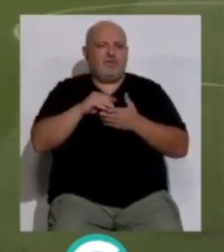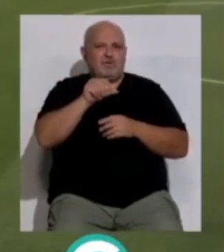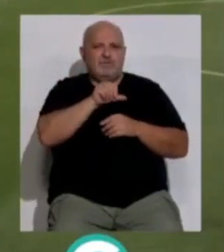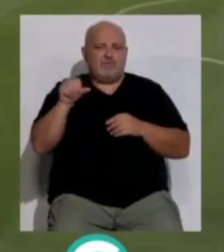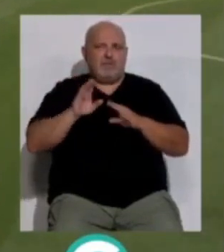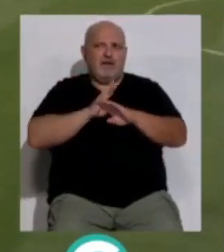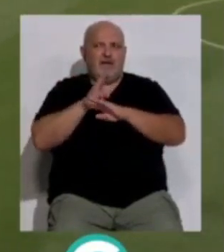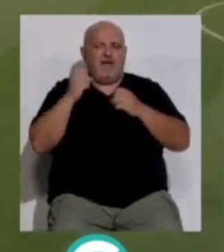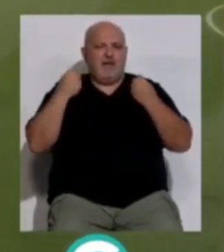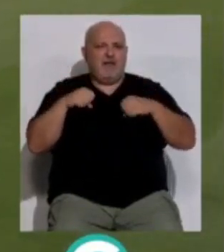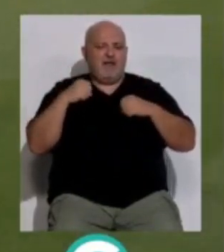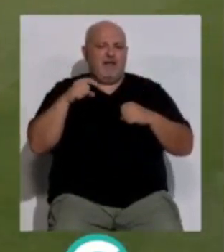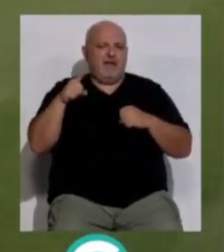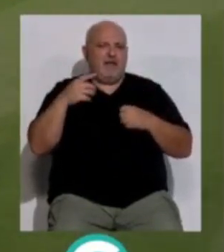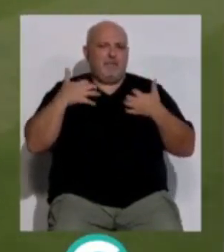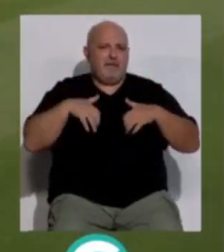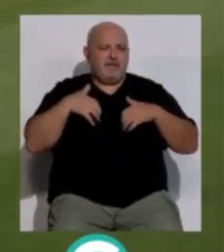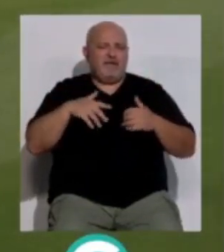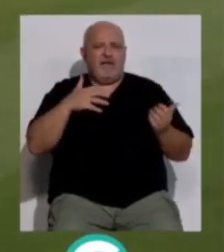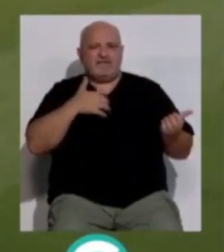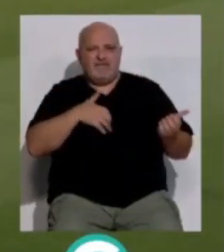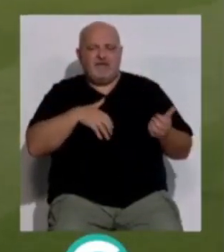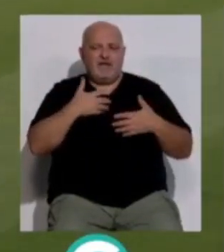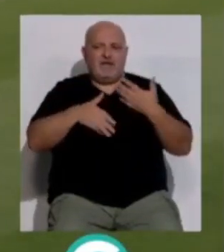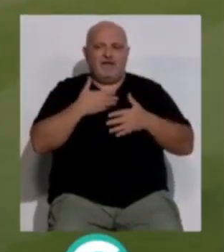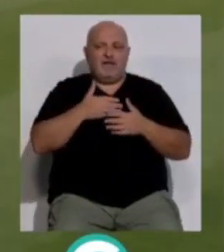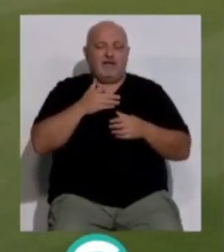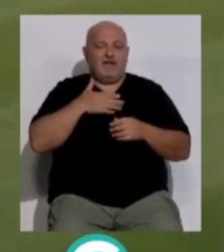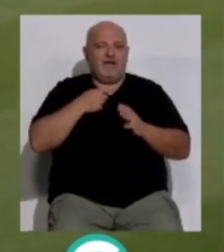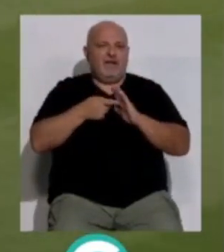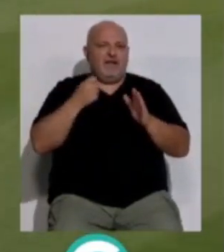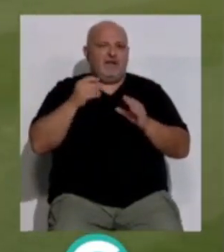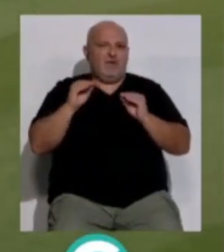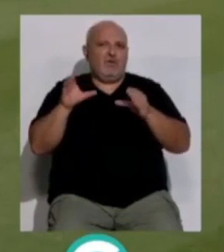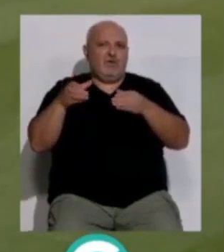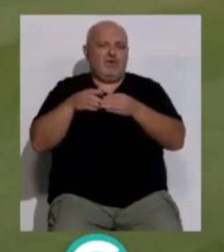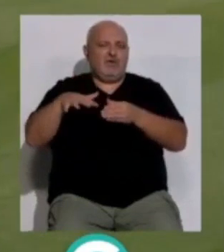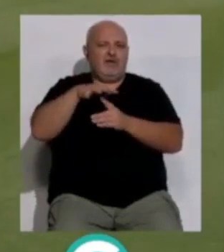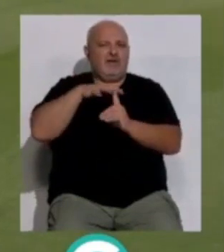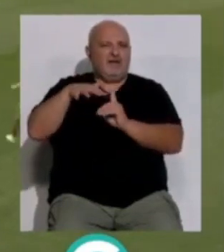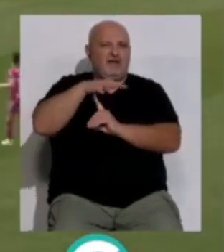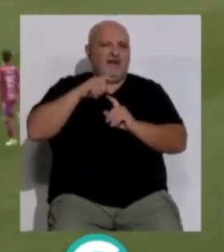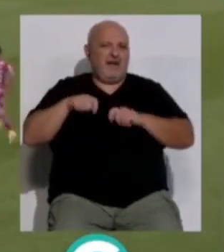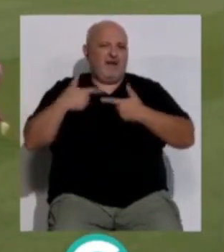para ir a entrenar al betis al Sevilla verdad los quitan de su de su entorno natural de su